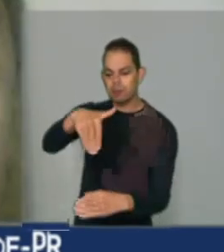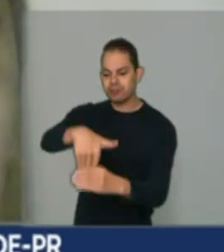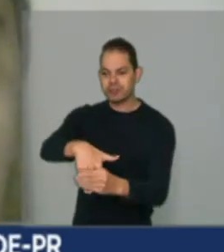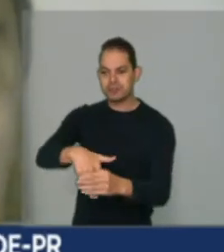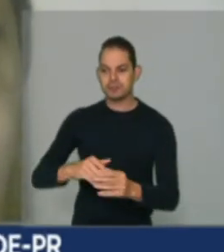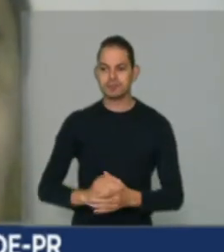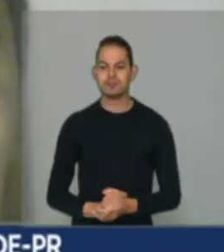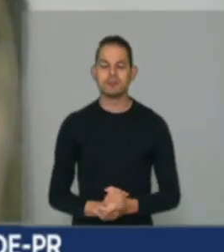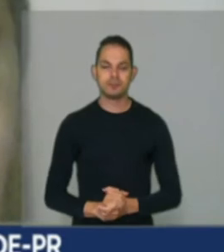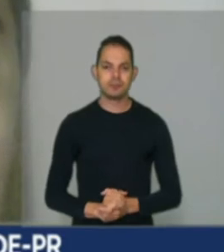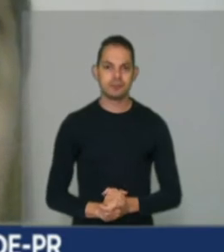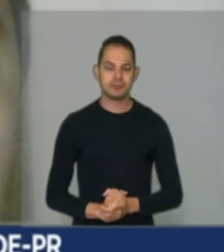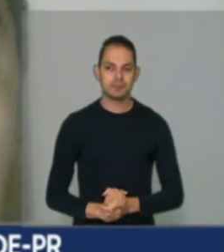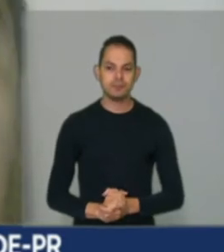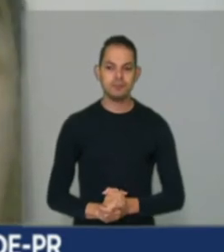IRN ELETRÔNICA. OS ELEITORES, ELES NÃO TERÃO CONTATO COM O